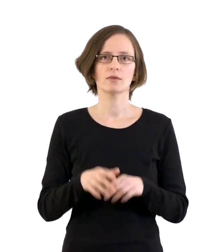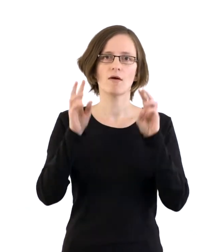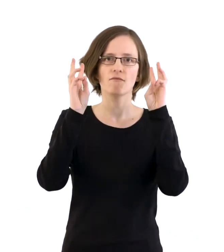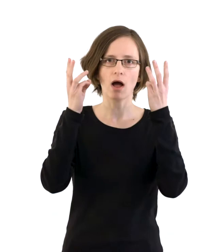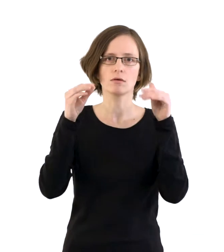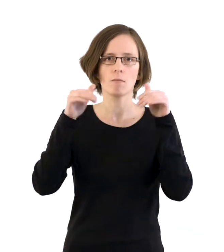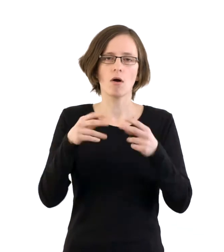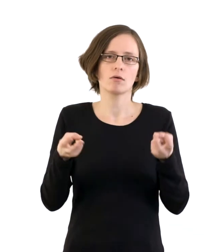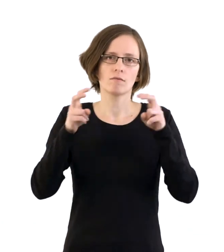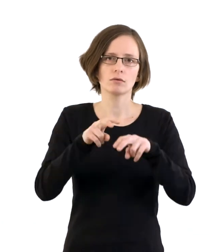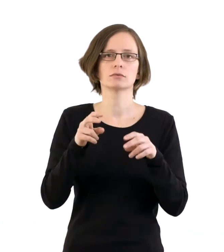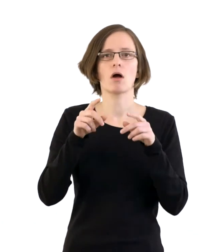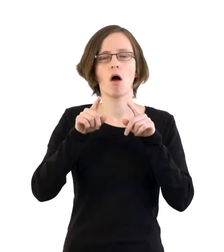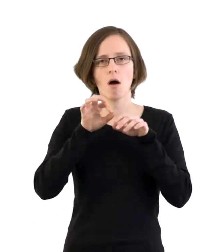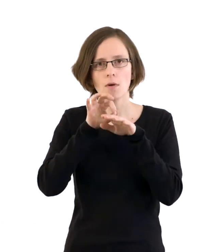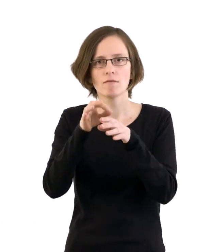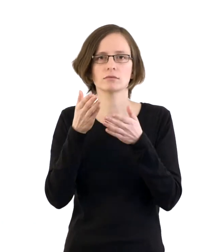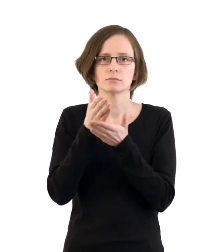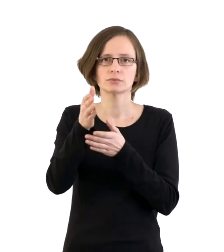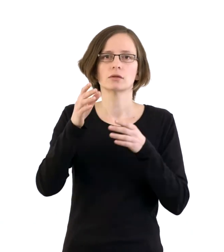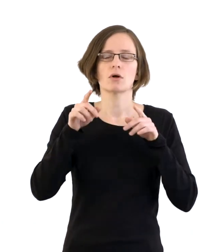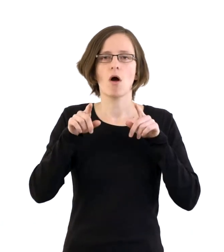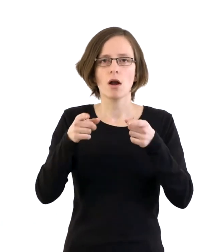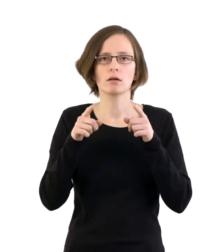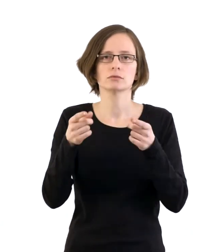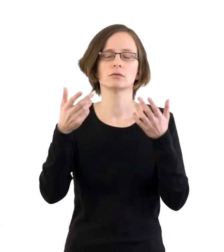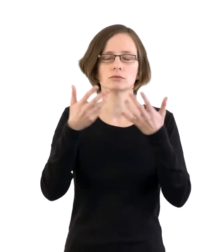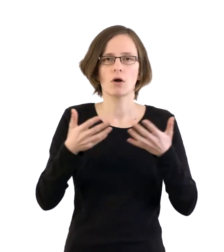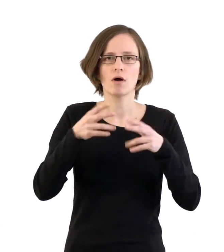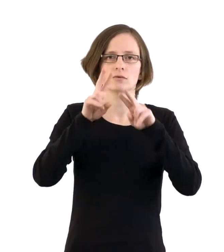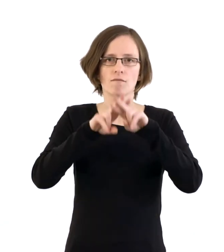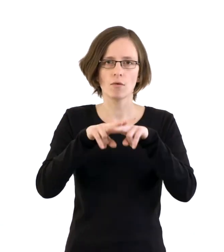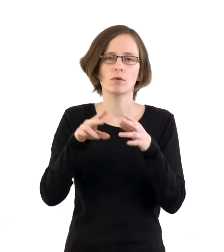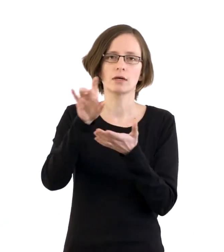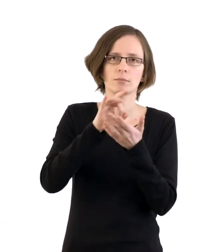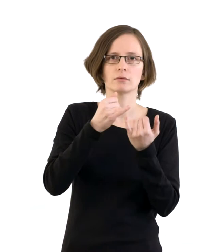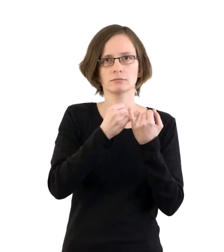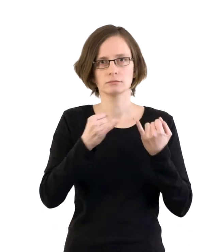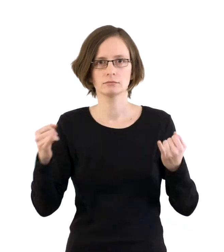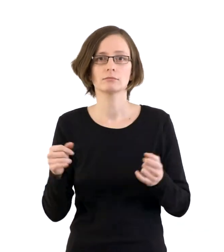Warsztaty mogą być tworzone przez organizacje pozarządowe (stowarzyszenia, fundacje), gminy itp.